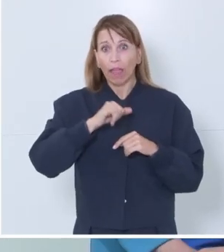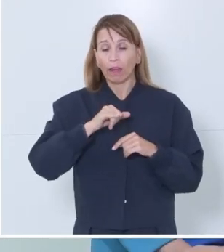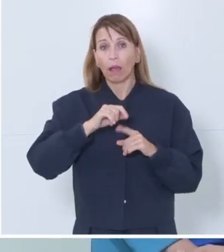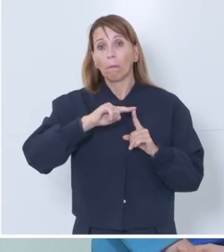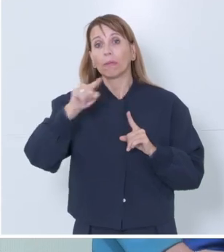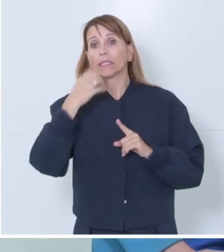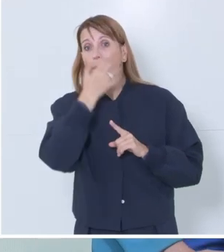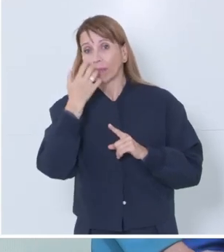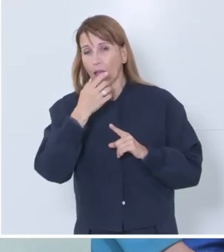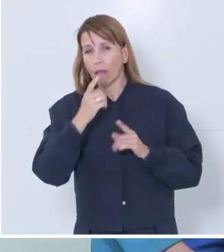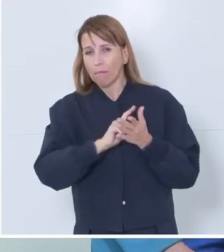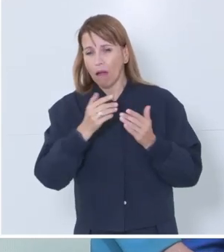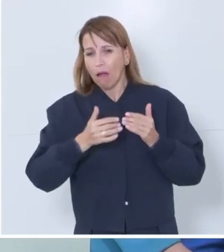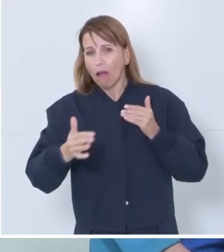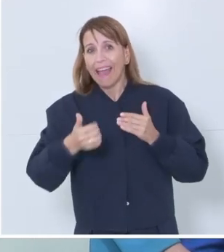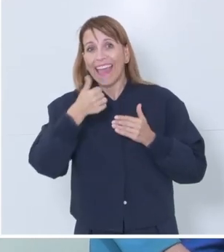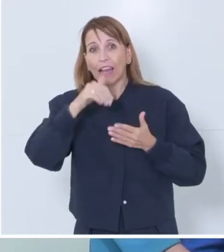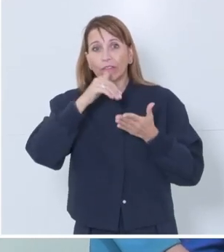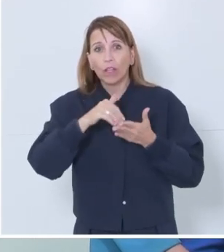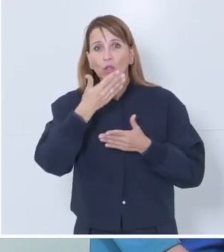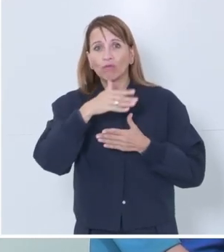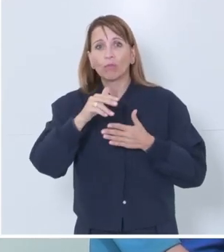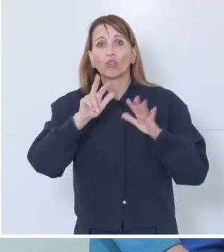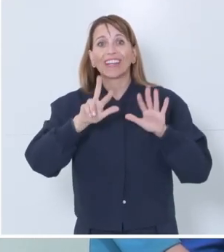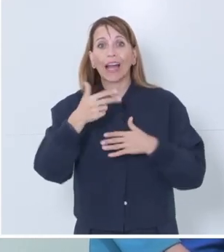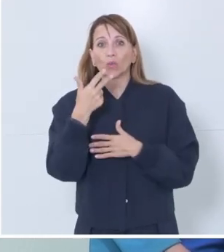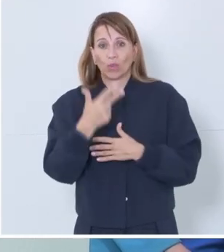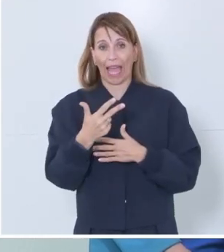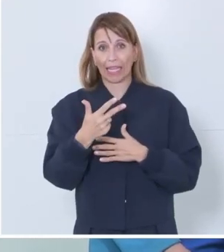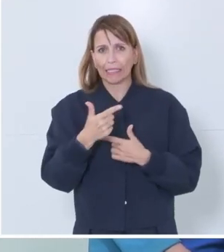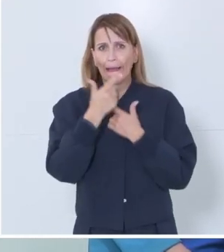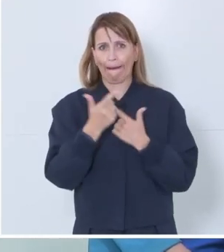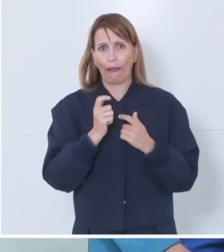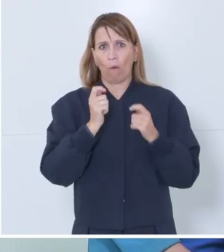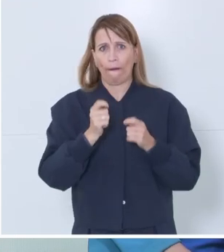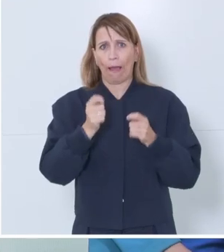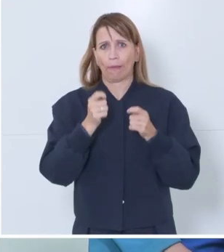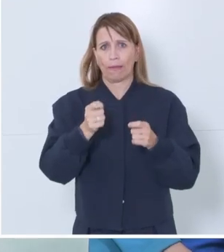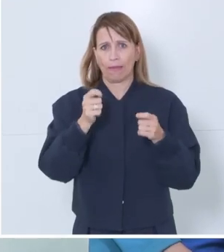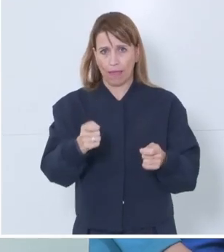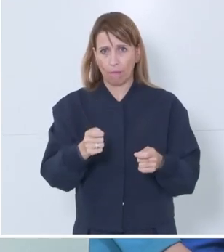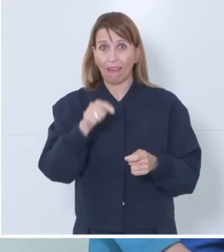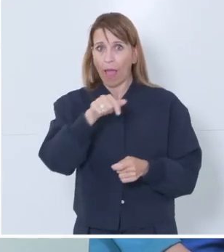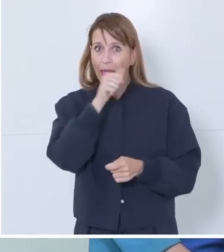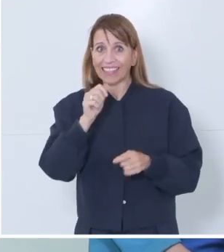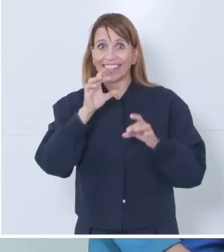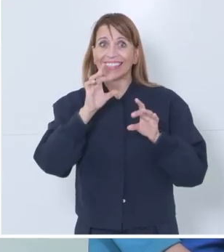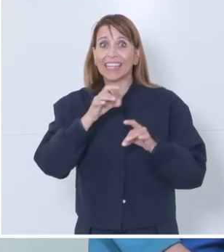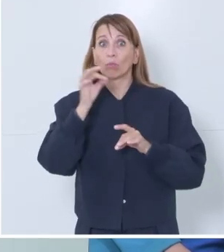September wurden 11.538 Zivildienst-Erklärungen abgegeben. Das sind um 10 % weniger als im